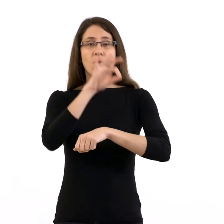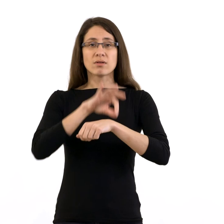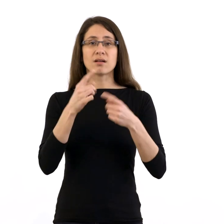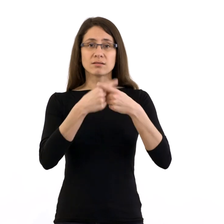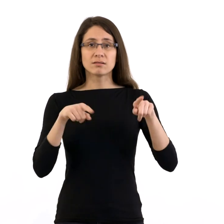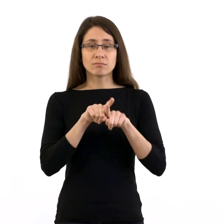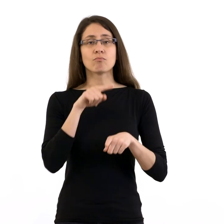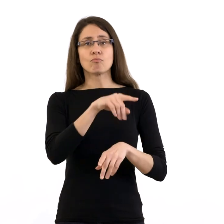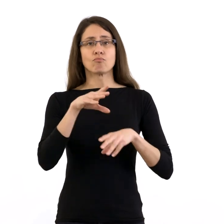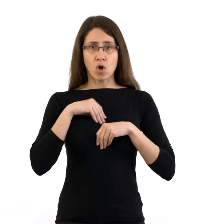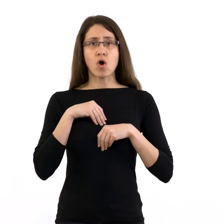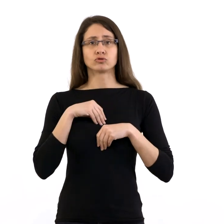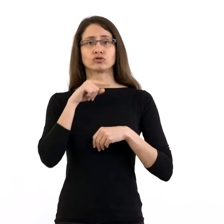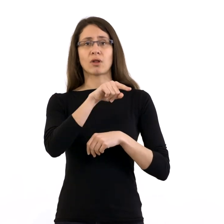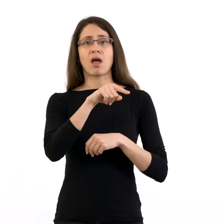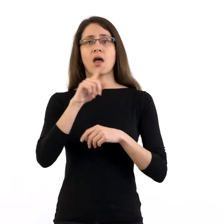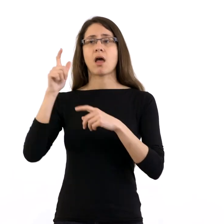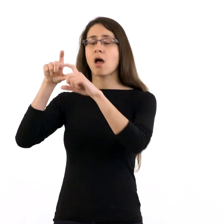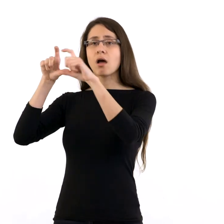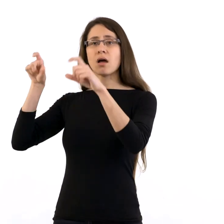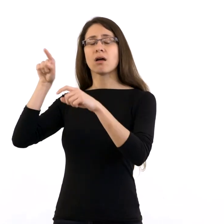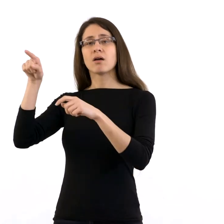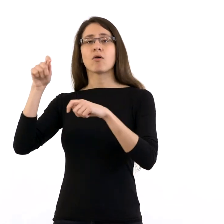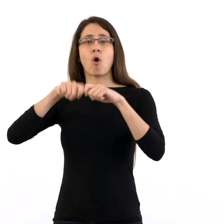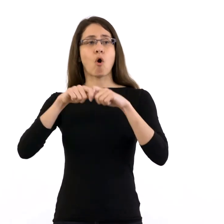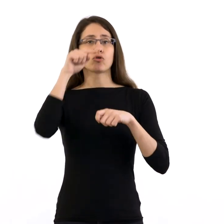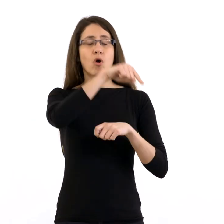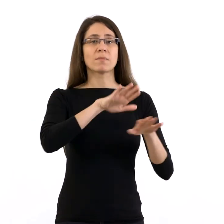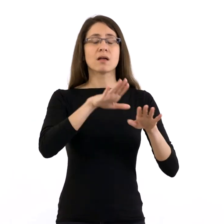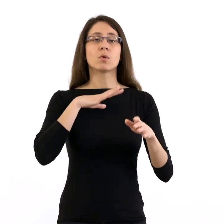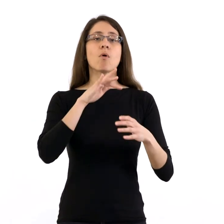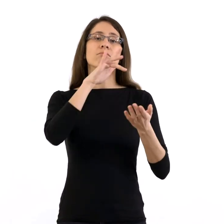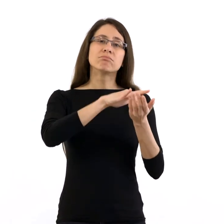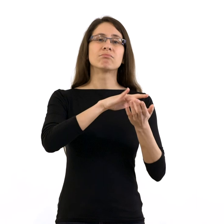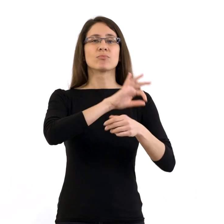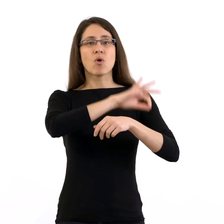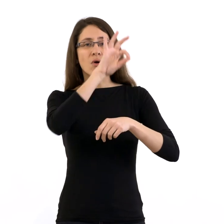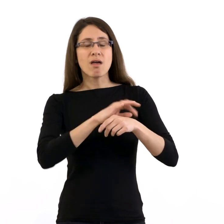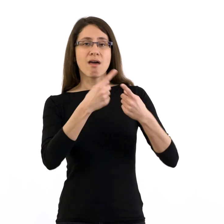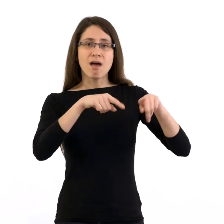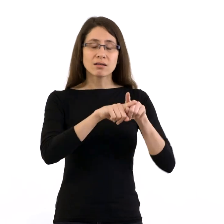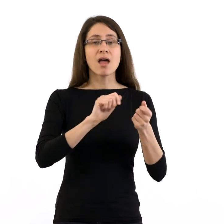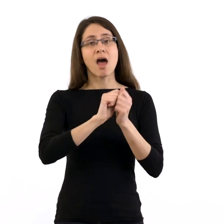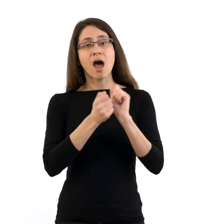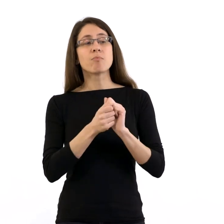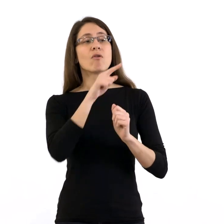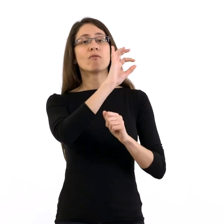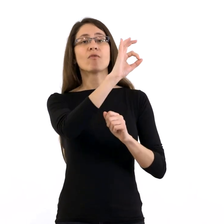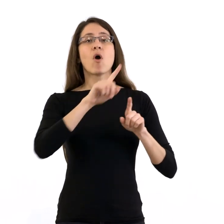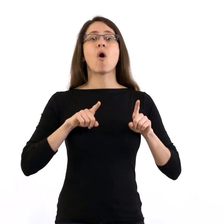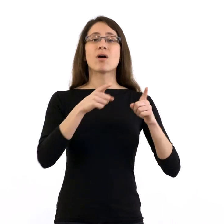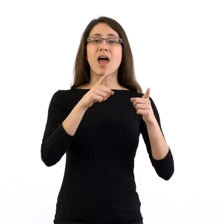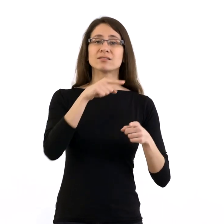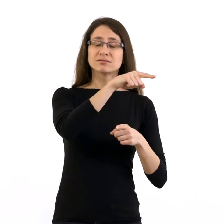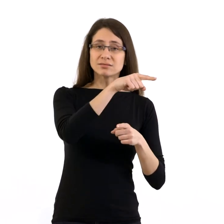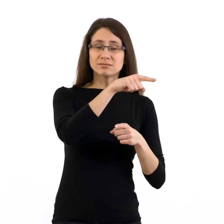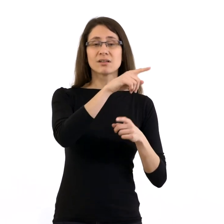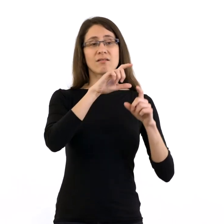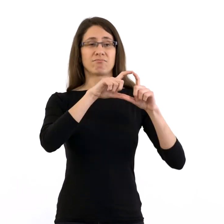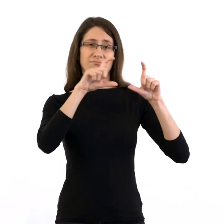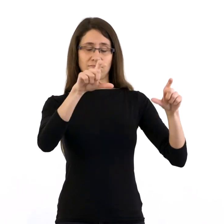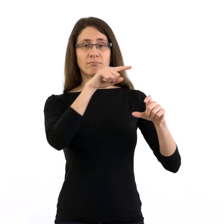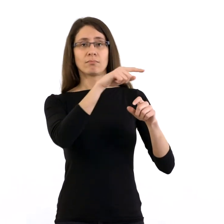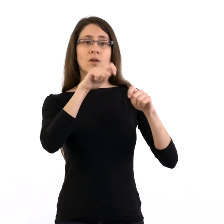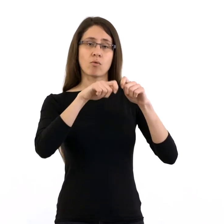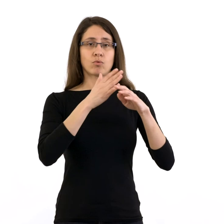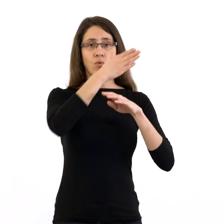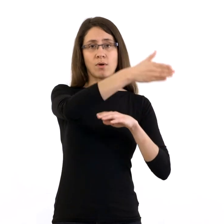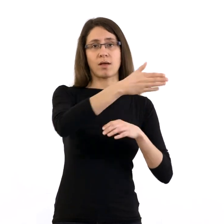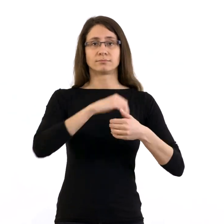Realizacja projektu podlega kontroli na miejscu realizacji projektu, lub w siedzibie organizacji.